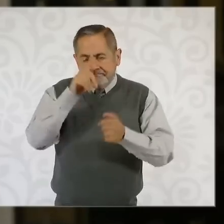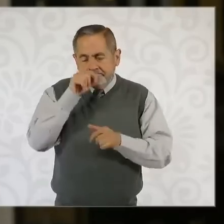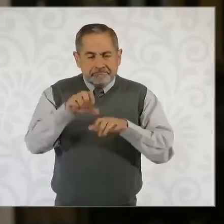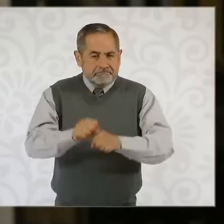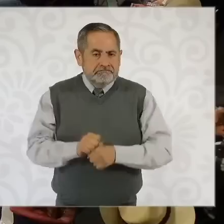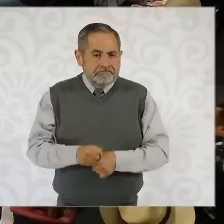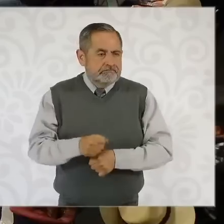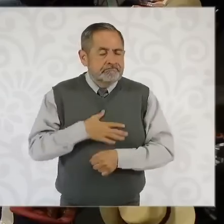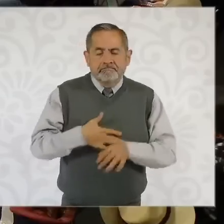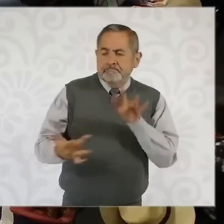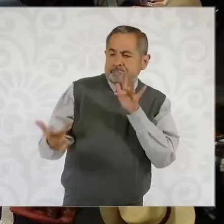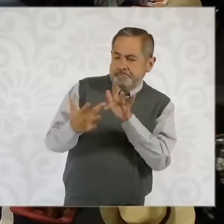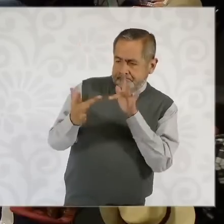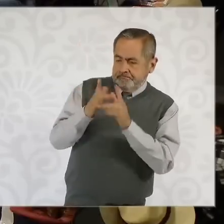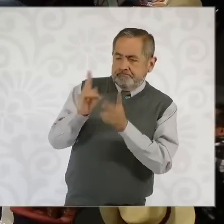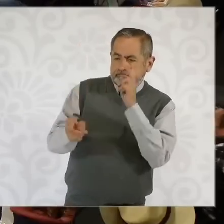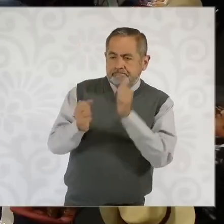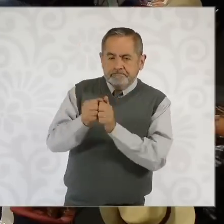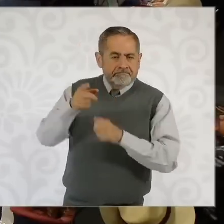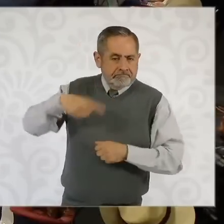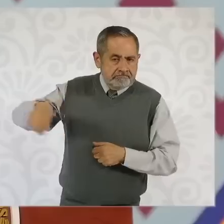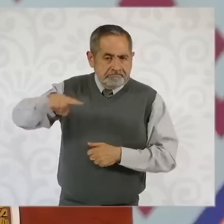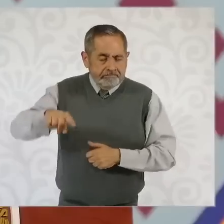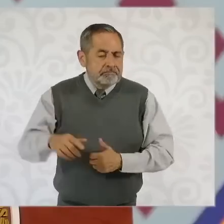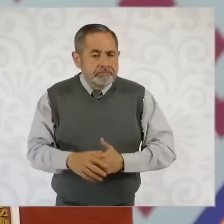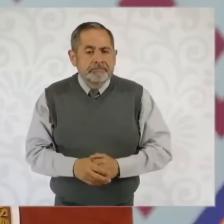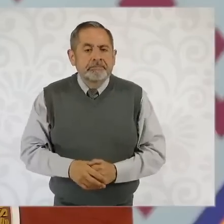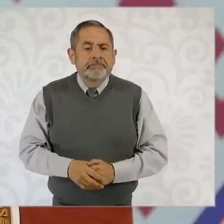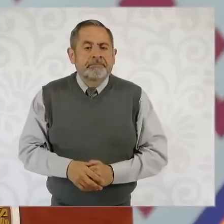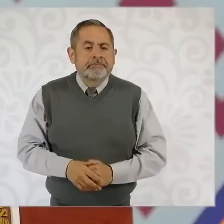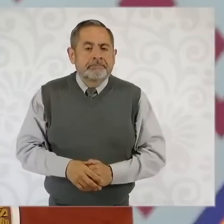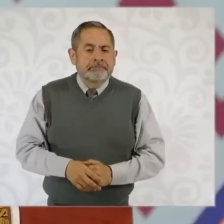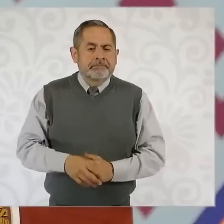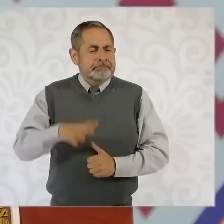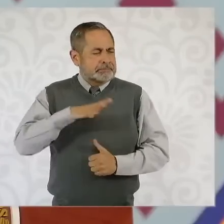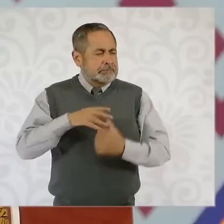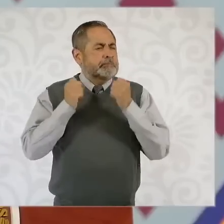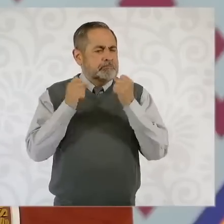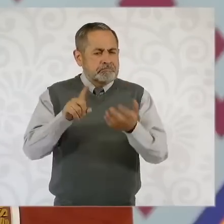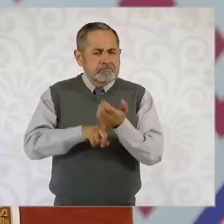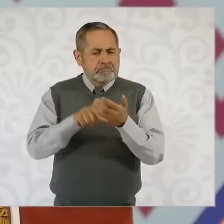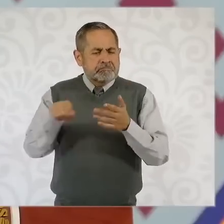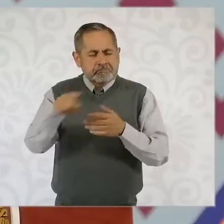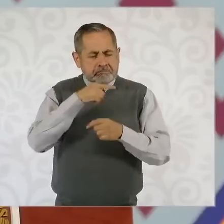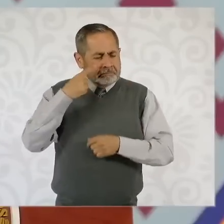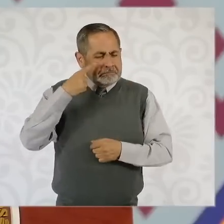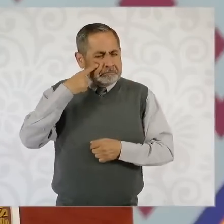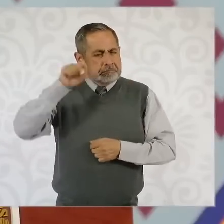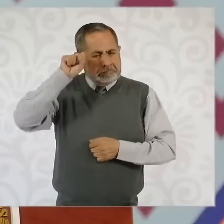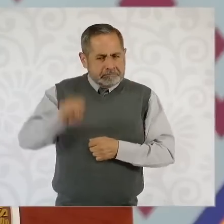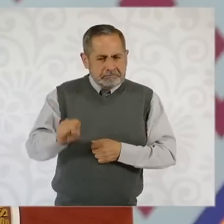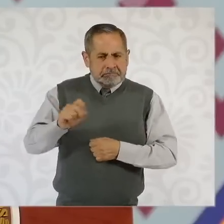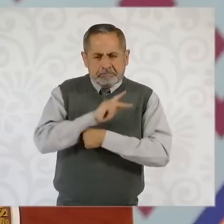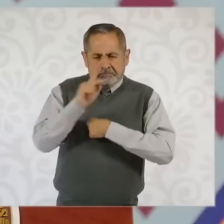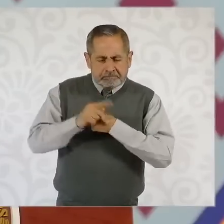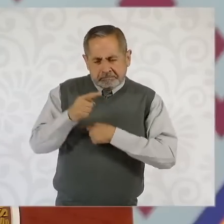eh pidiendo algo de ayuda hay muchos lugares particularmente en el sur sureste del país eh